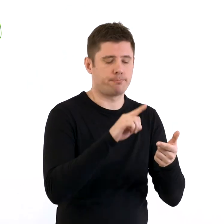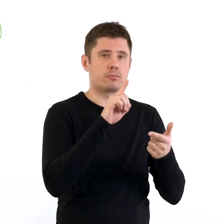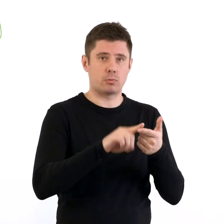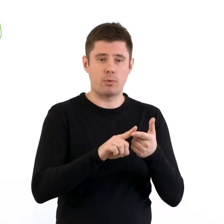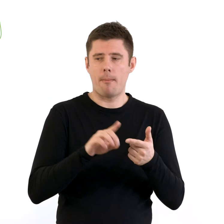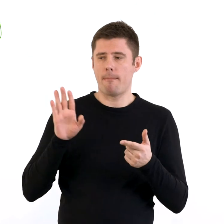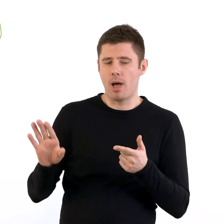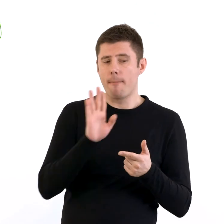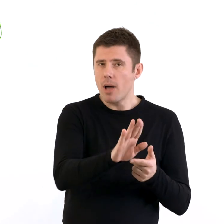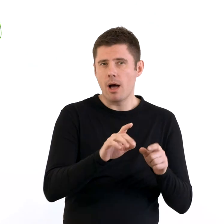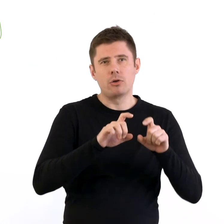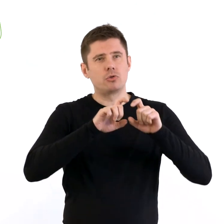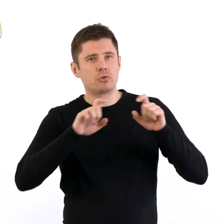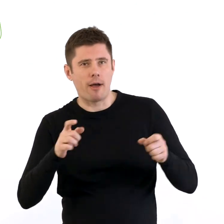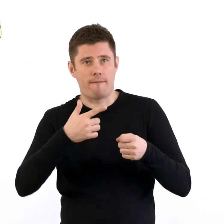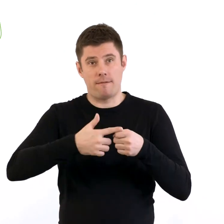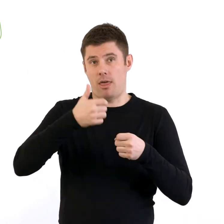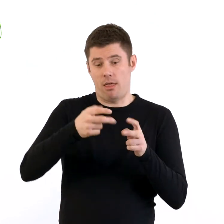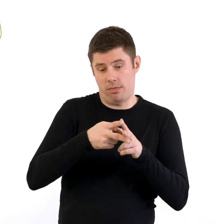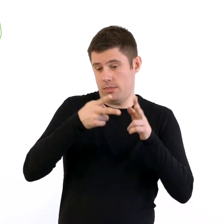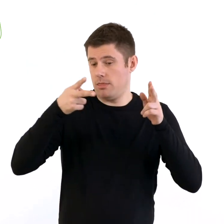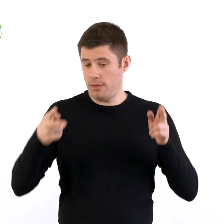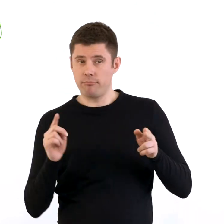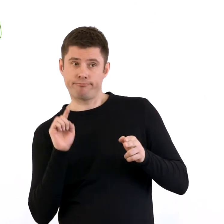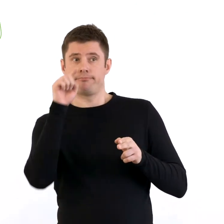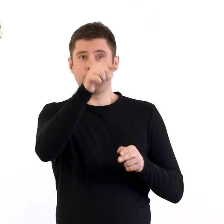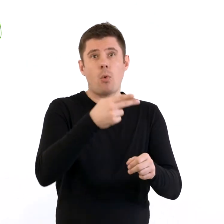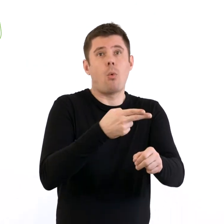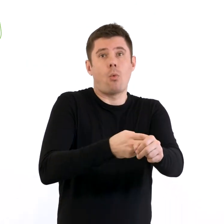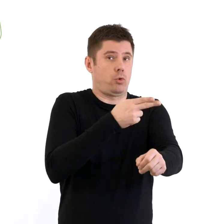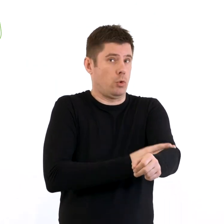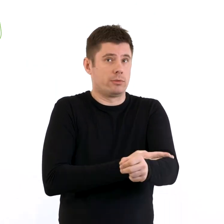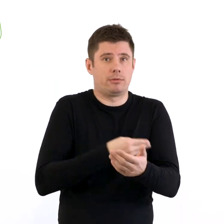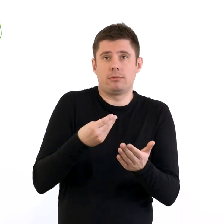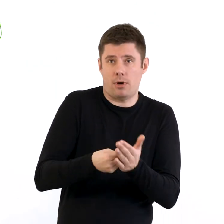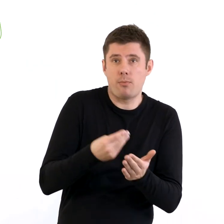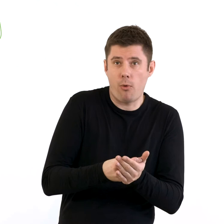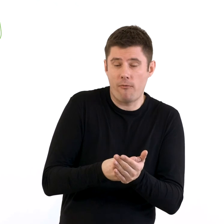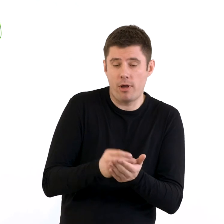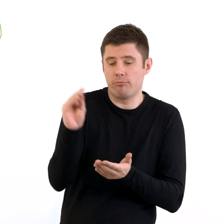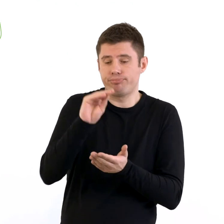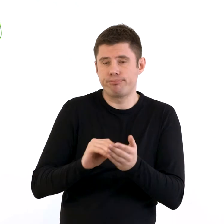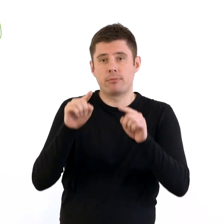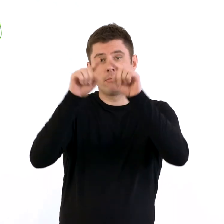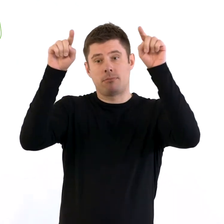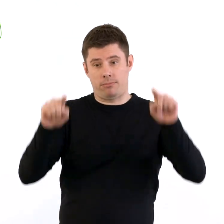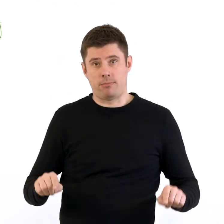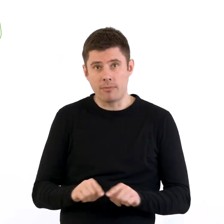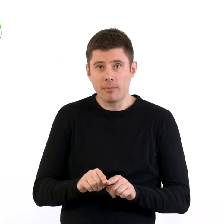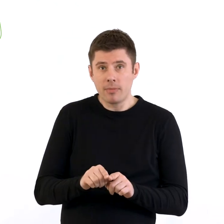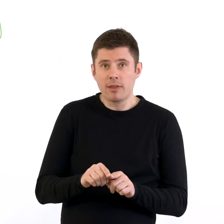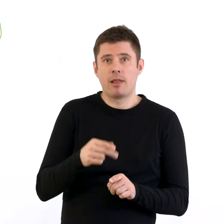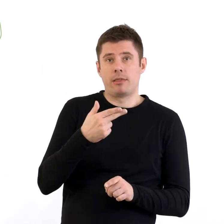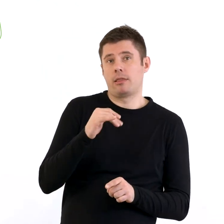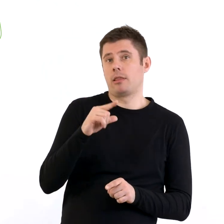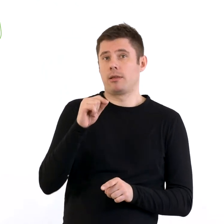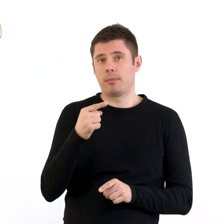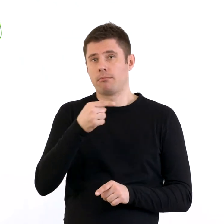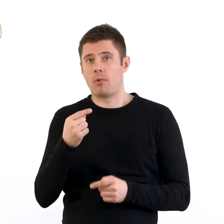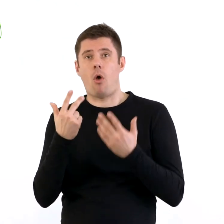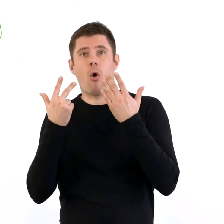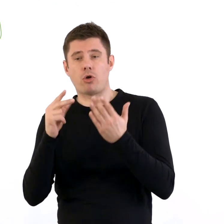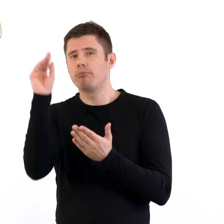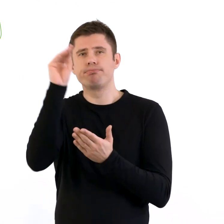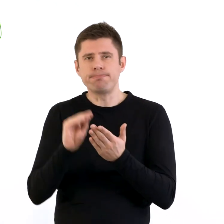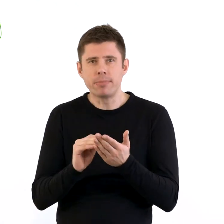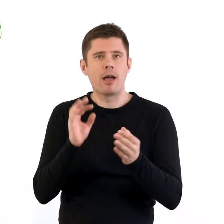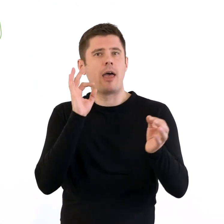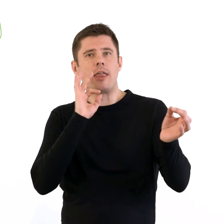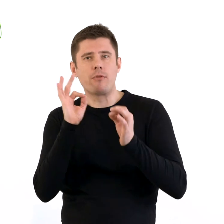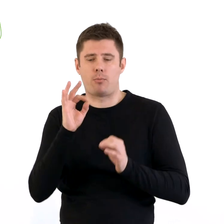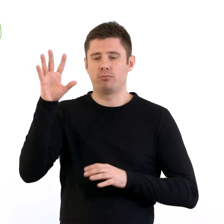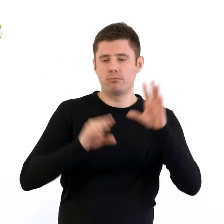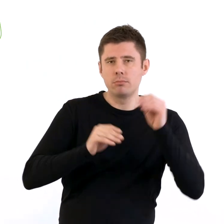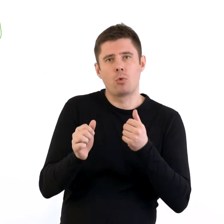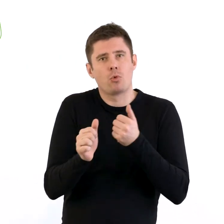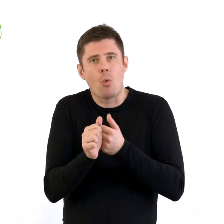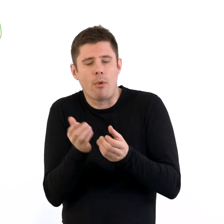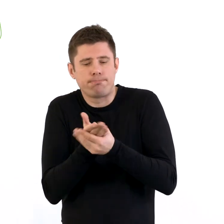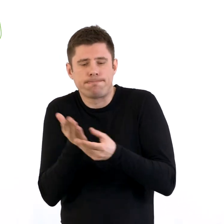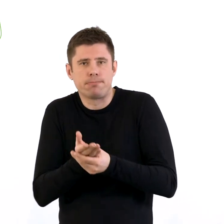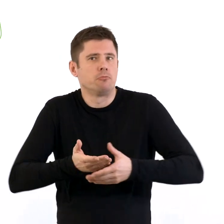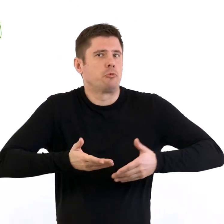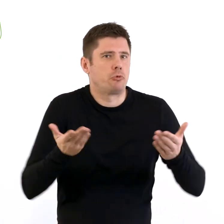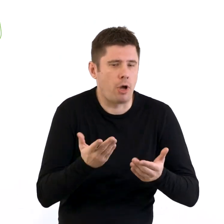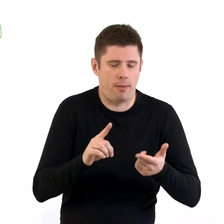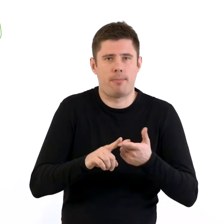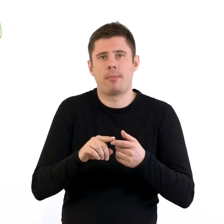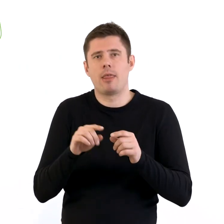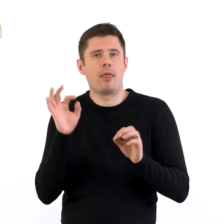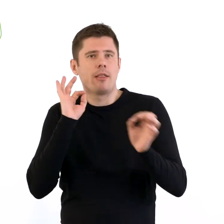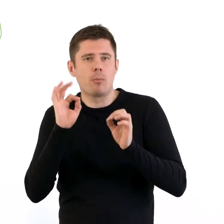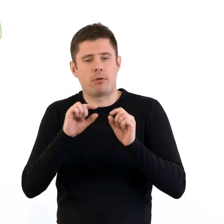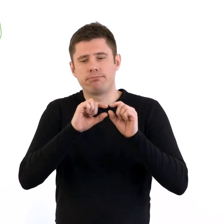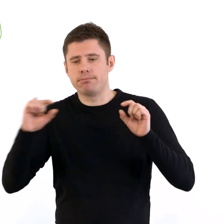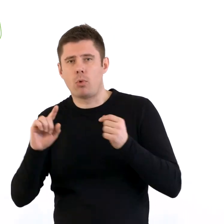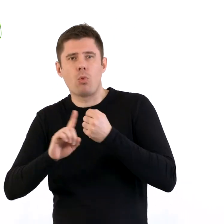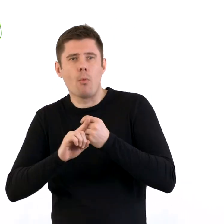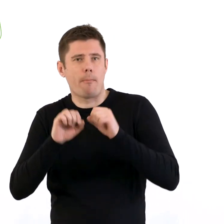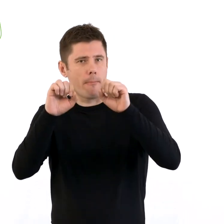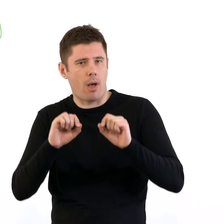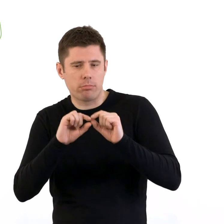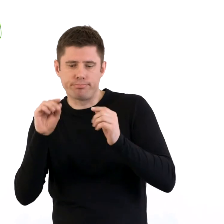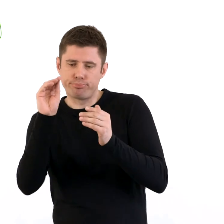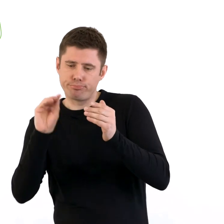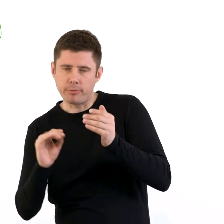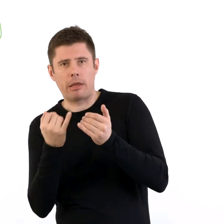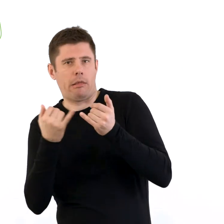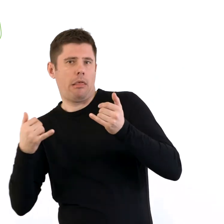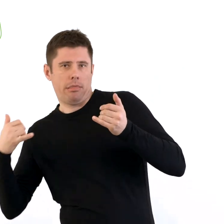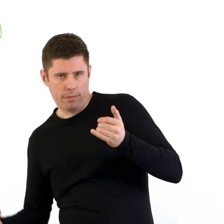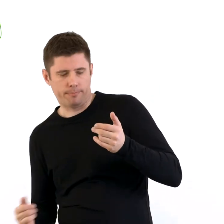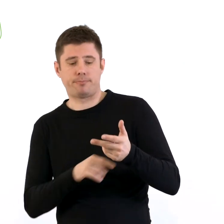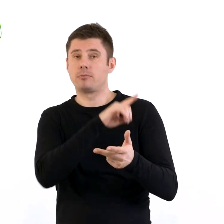zgłosić się do urzędu skarbowego, aby udzielić informacji o miejscu przechowywania rachunków, koncie bankowym itp.;